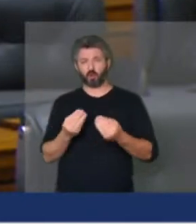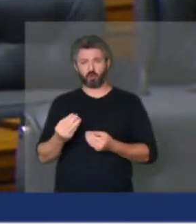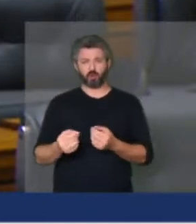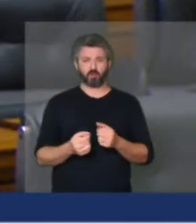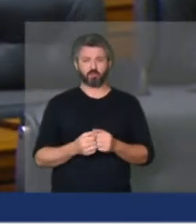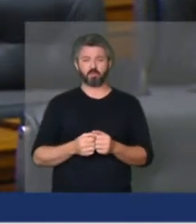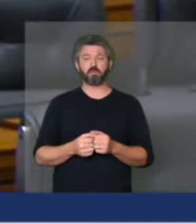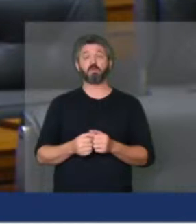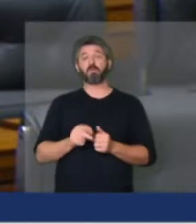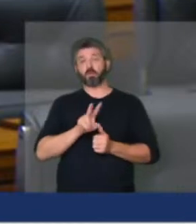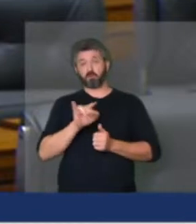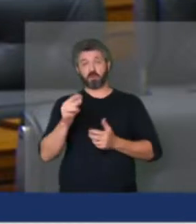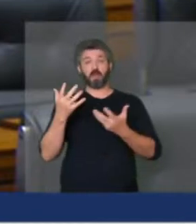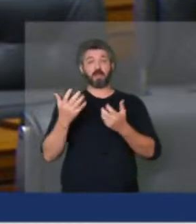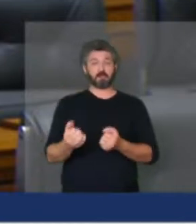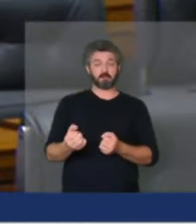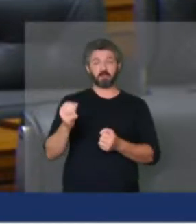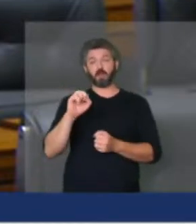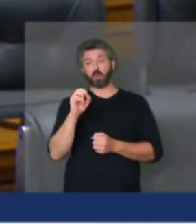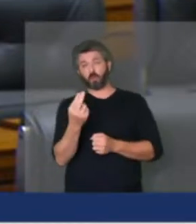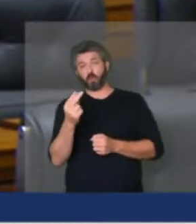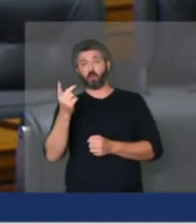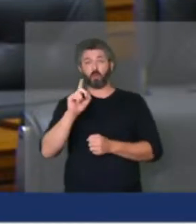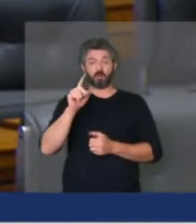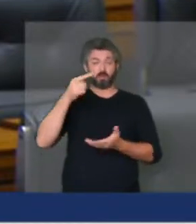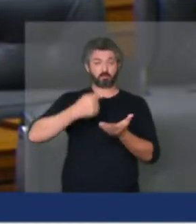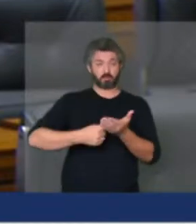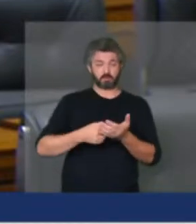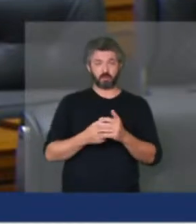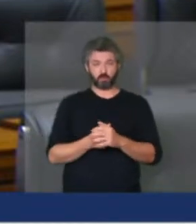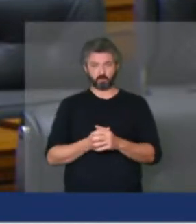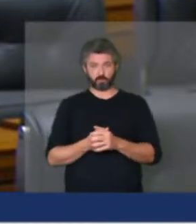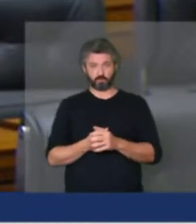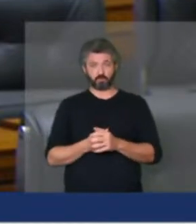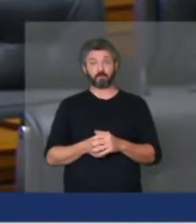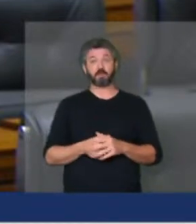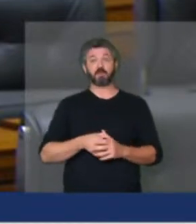DISCUTIR DE QUE FORMA VAIOU NÃO ADERIR A ESSA CONVENÇÃ